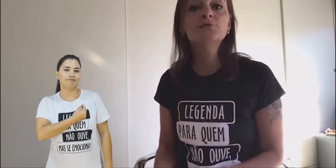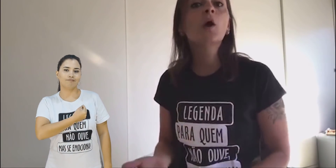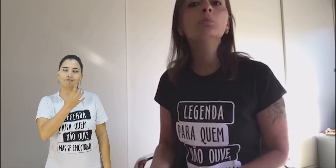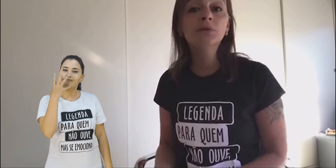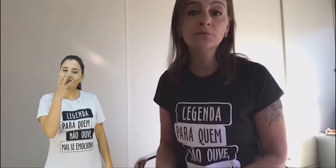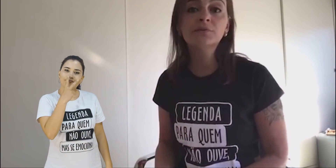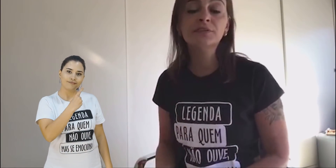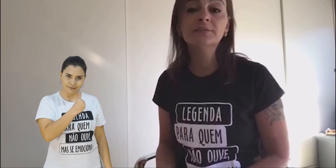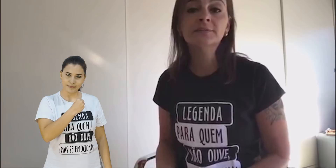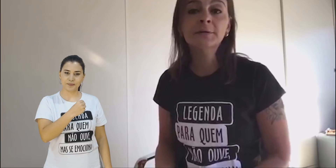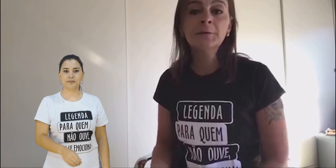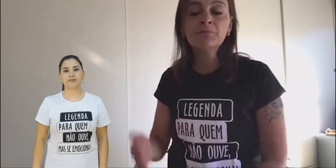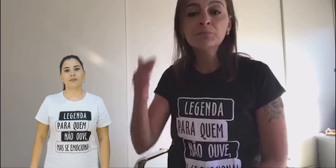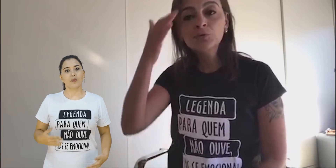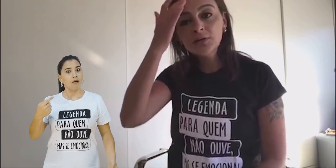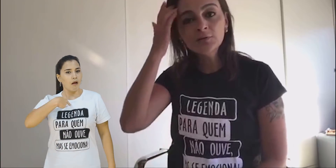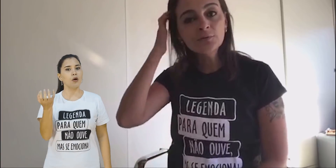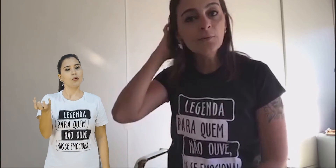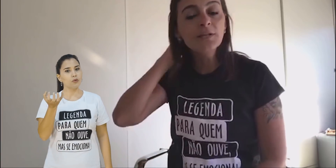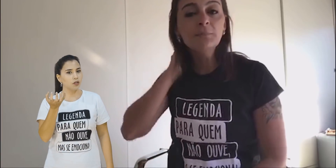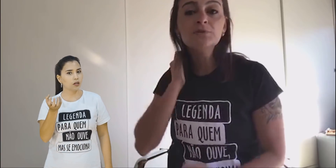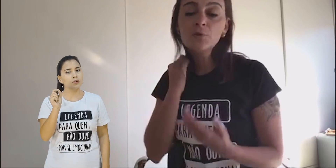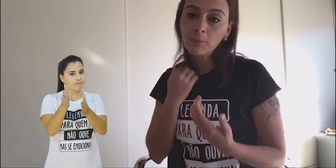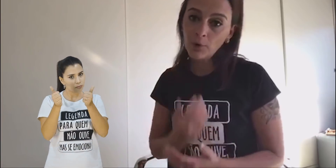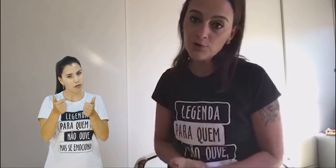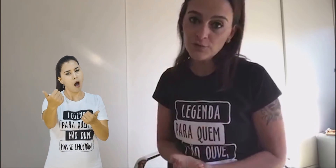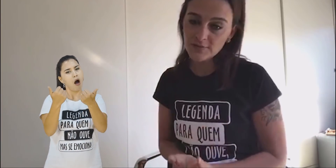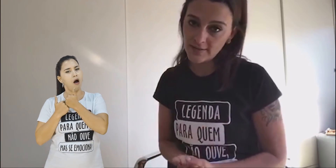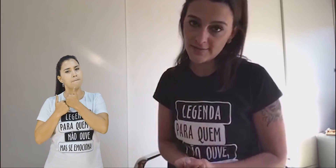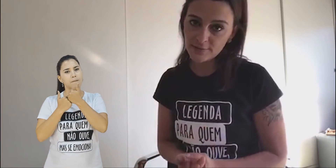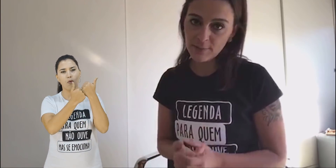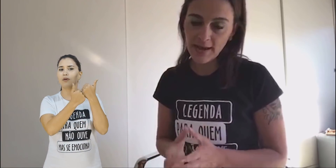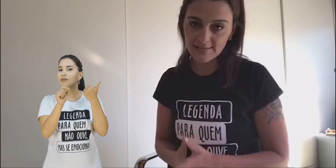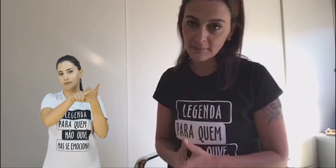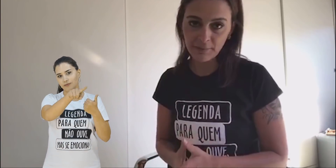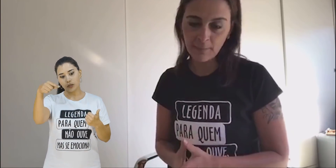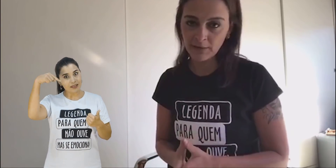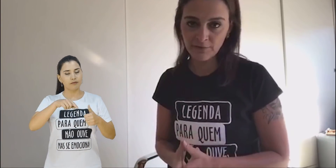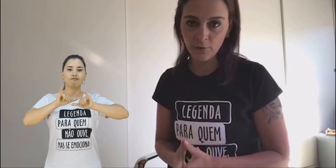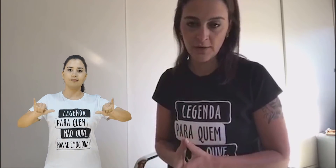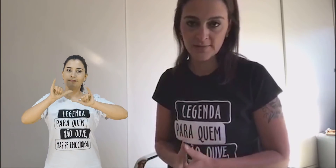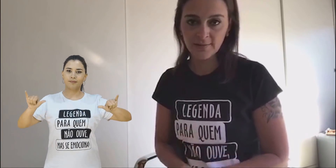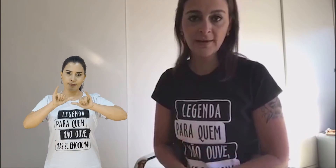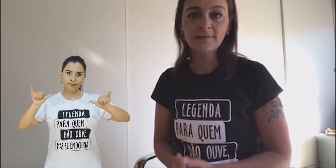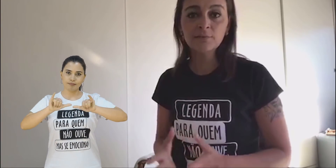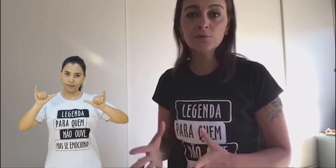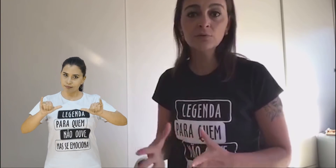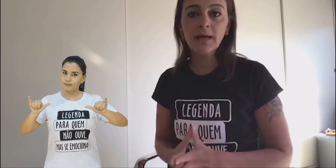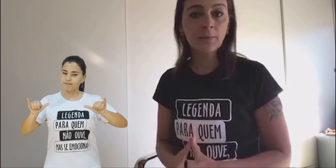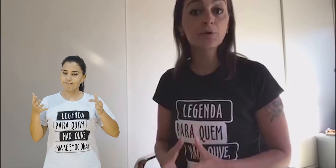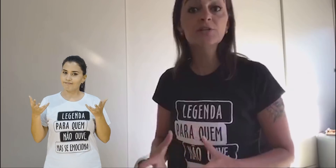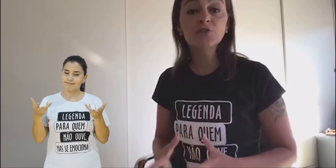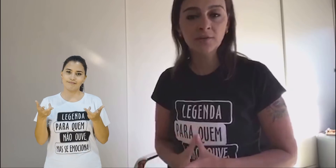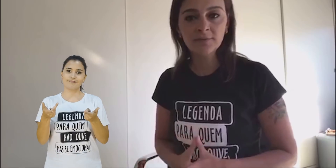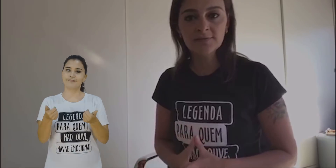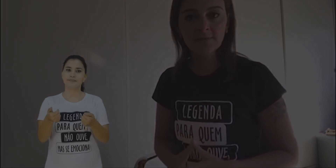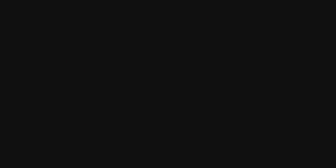Isso é que é o bonito da vida. Então, eu queria pedir o apoio de vocês para essa campanha maravilhosa. Vamos lutar por legendas.